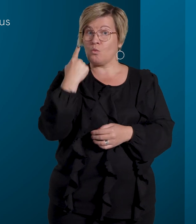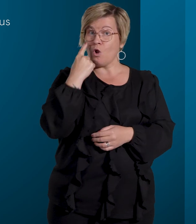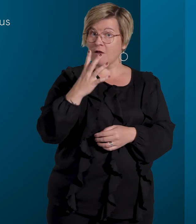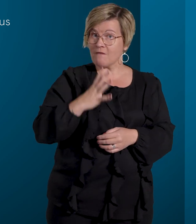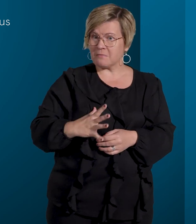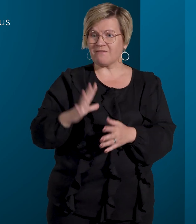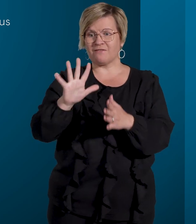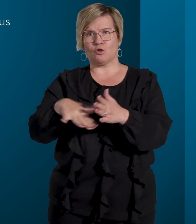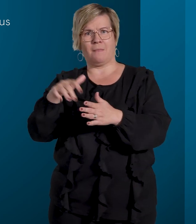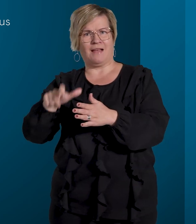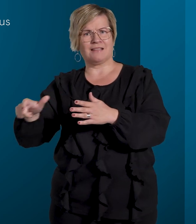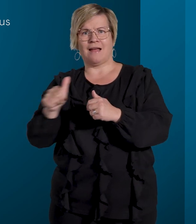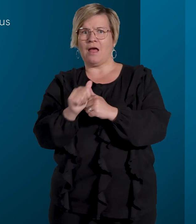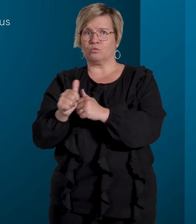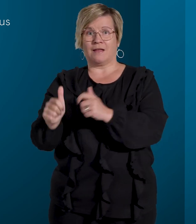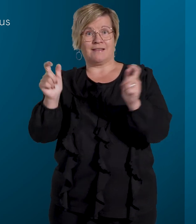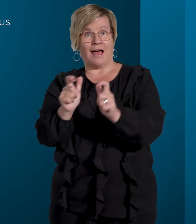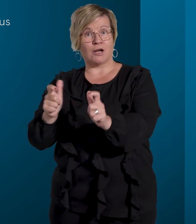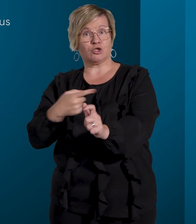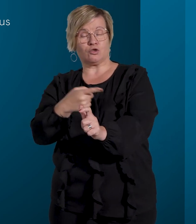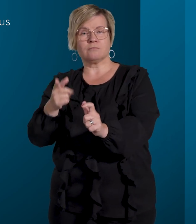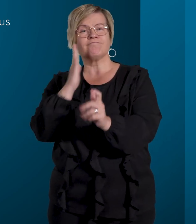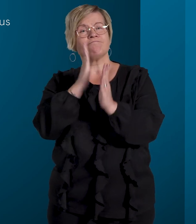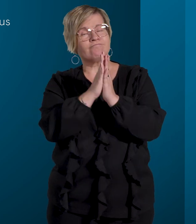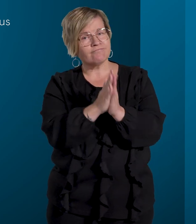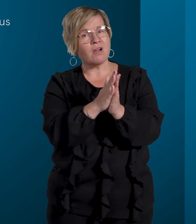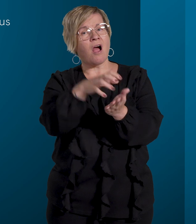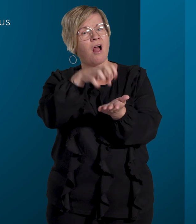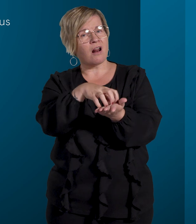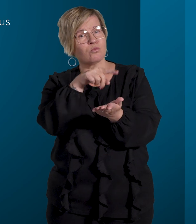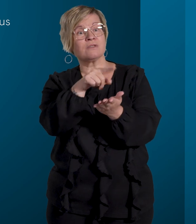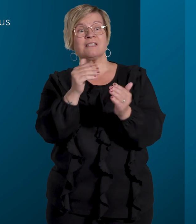Kuulovammaisia ja viittomakielisiä edustavat järjestöt pyytävät hallitusta -